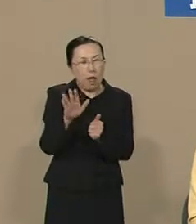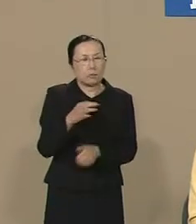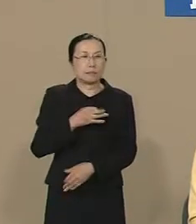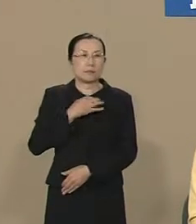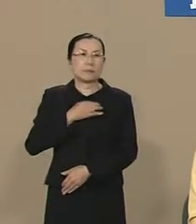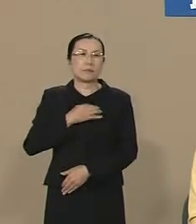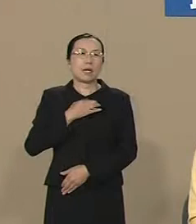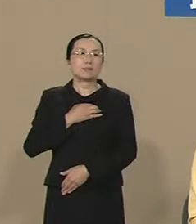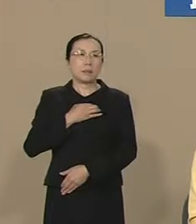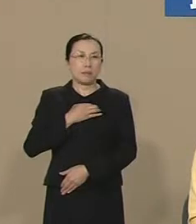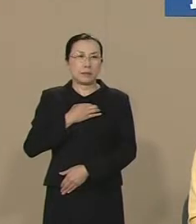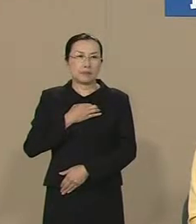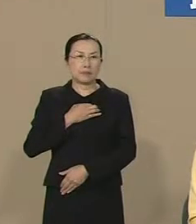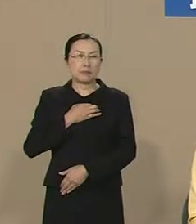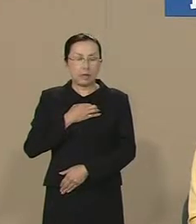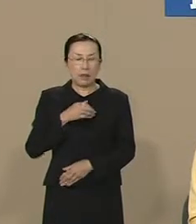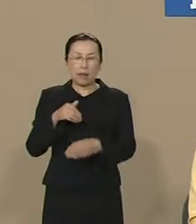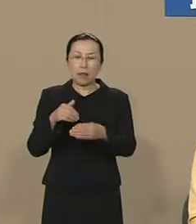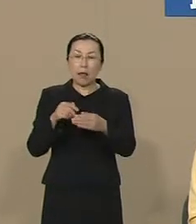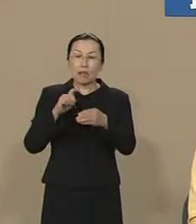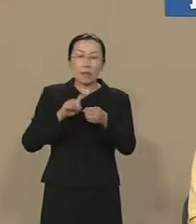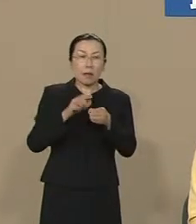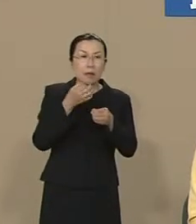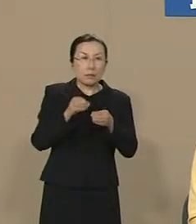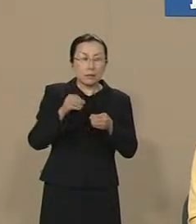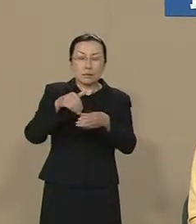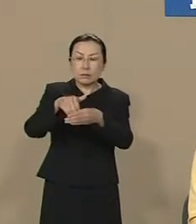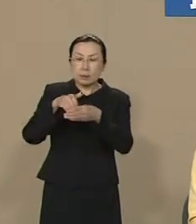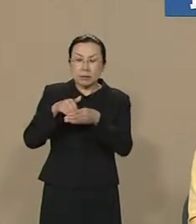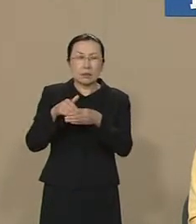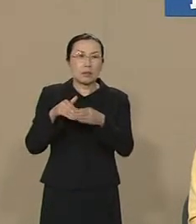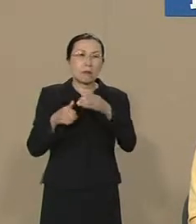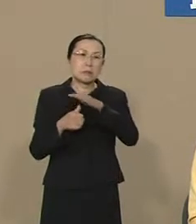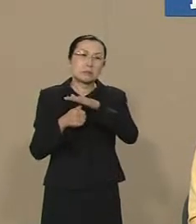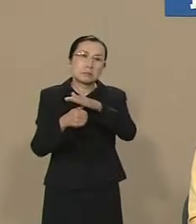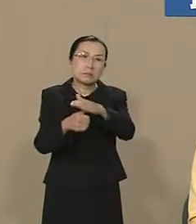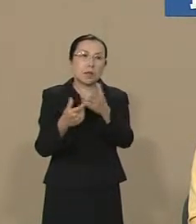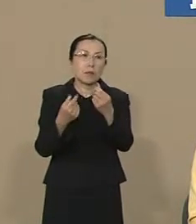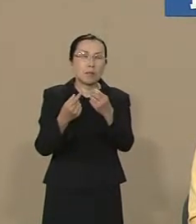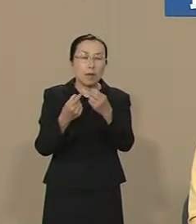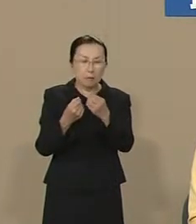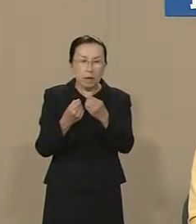年金や賃金が上がらない中で､ 物価がどんどん上昇していったら